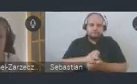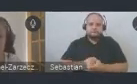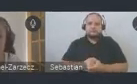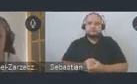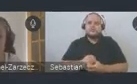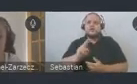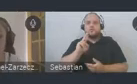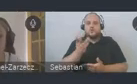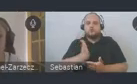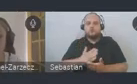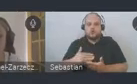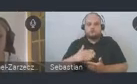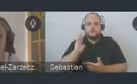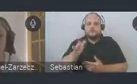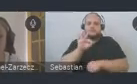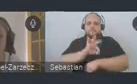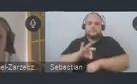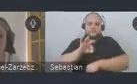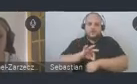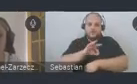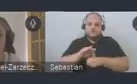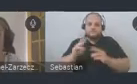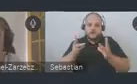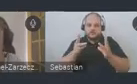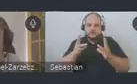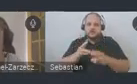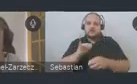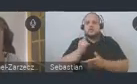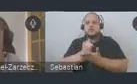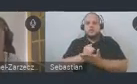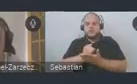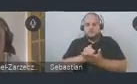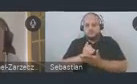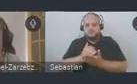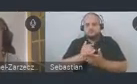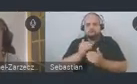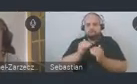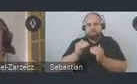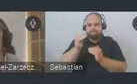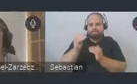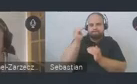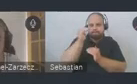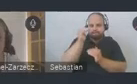Druga część będzie poświęcona projektowaniu warsztatów, kursów podnoszących kompetencje cyfrowe.